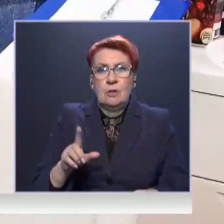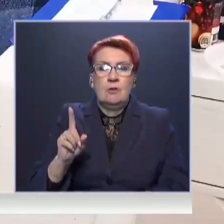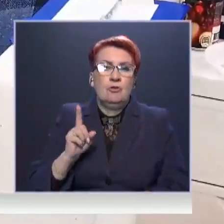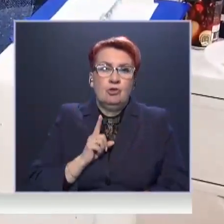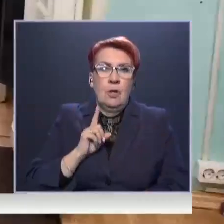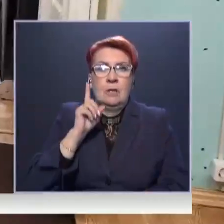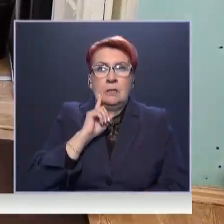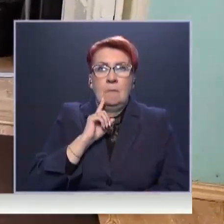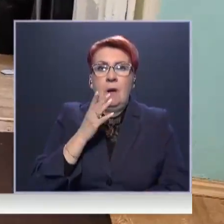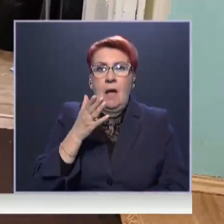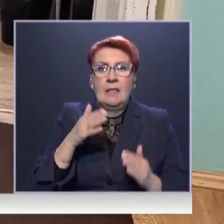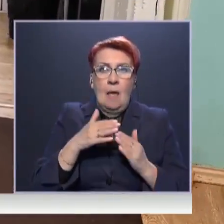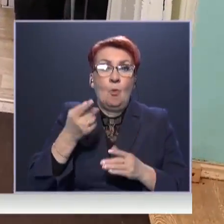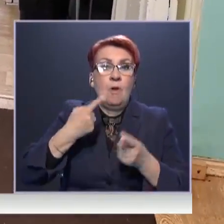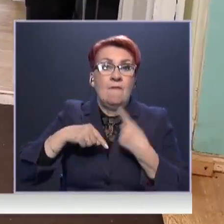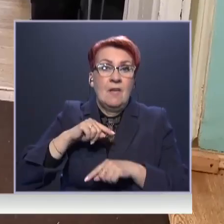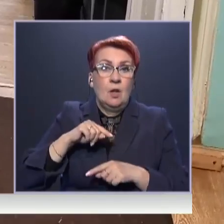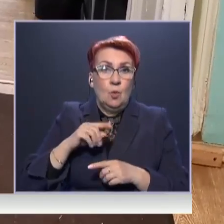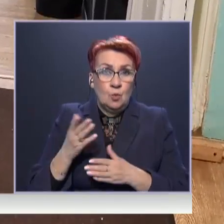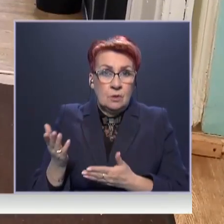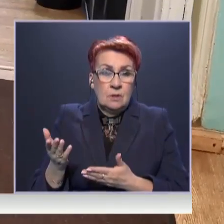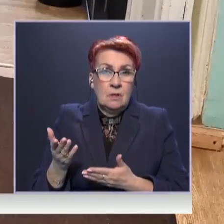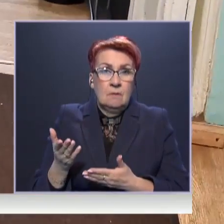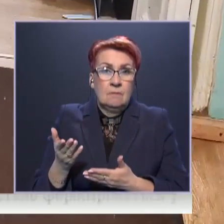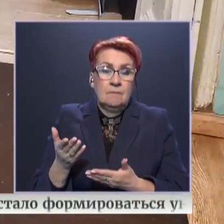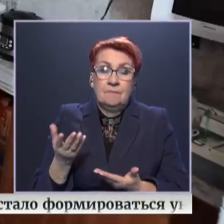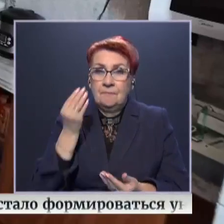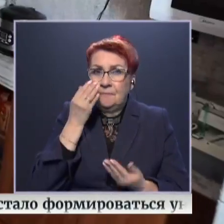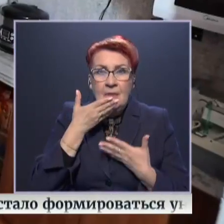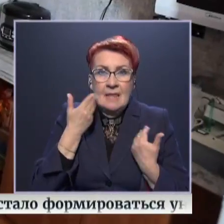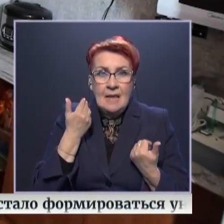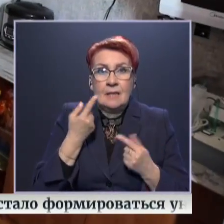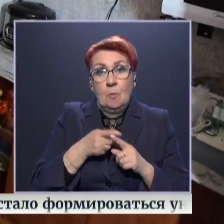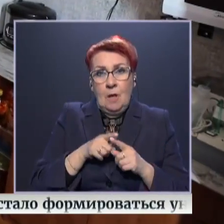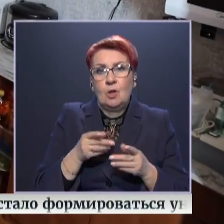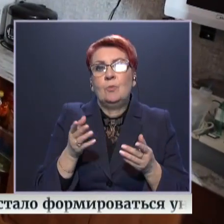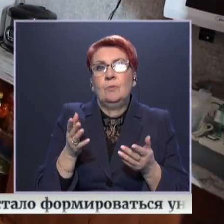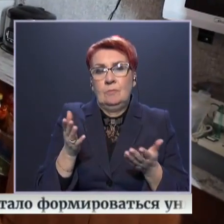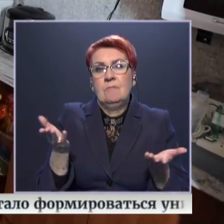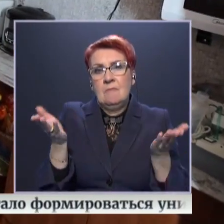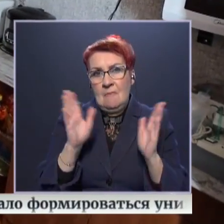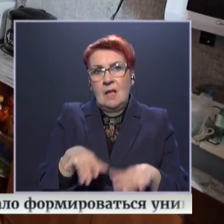не домой вернуться незачем и поэтому тут остались